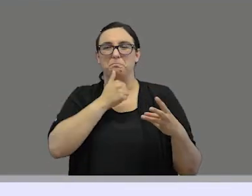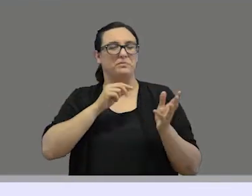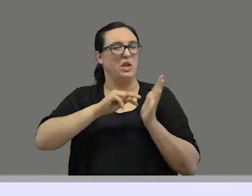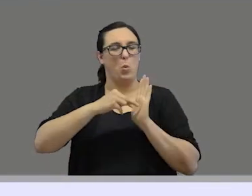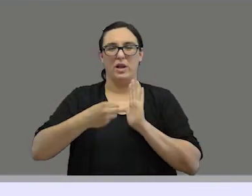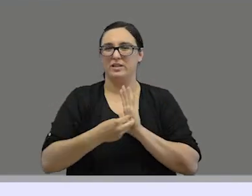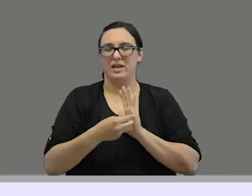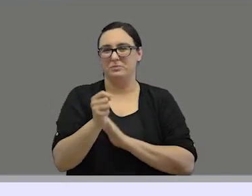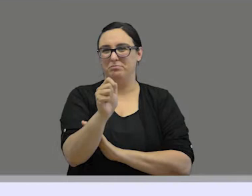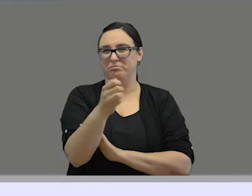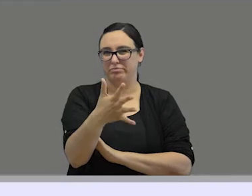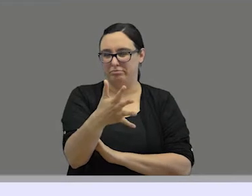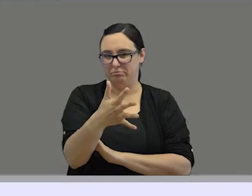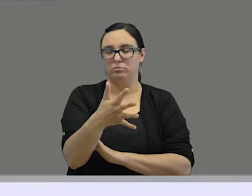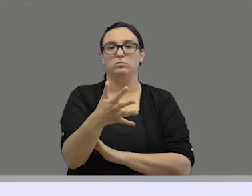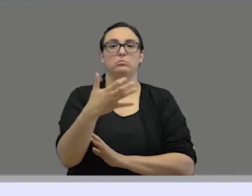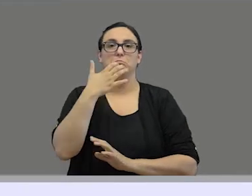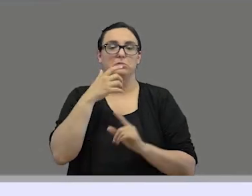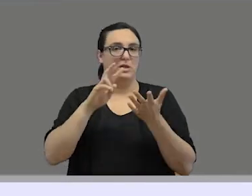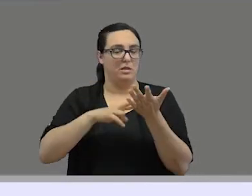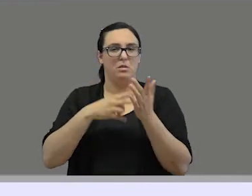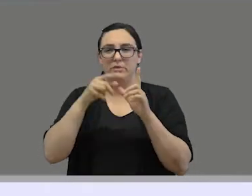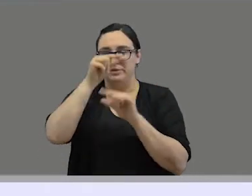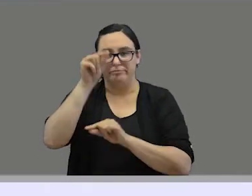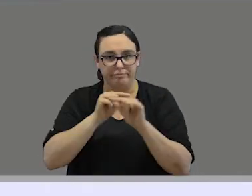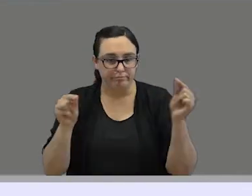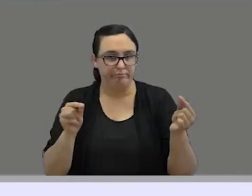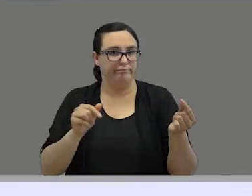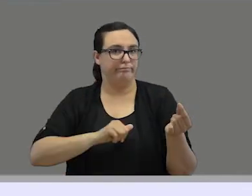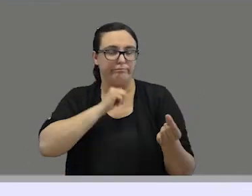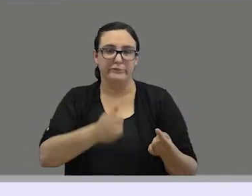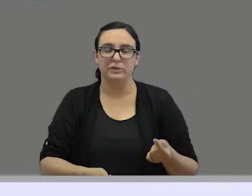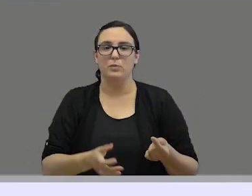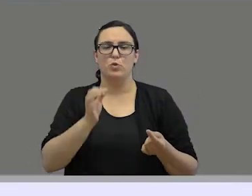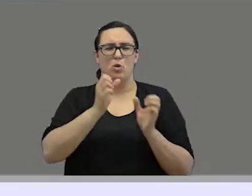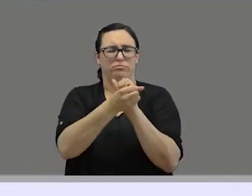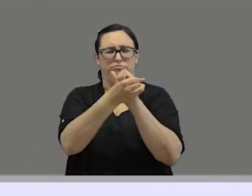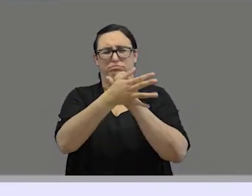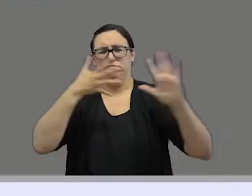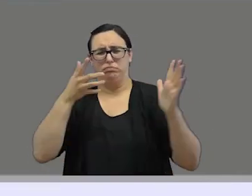wie etwa die Größe des Dolmetschers, wie bereits erwähnt, oder die Schnelligkeit.